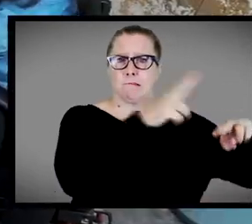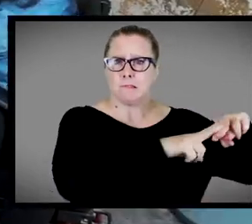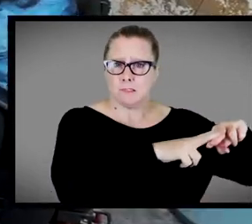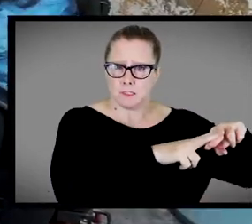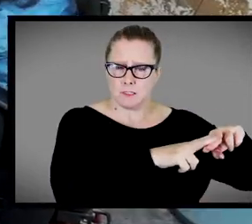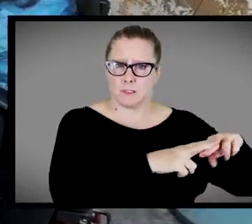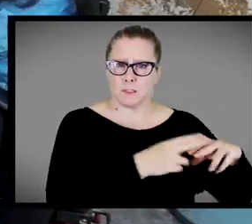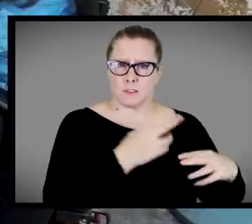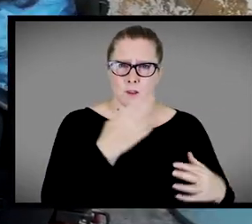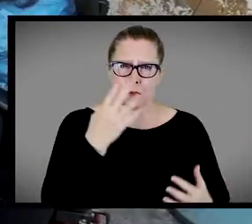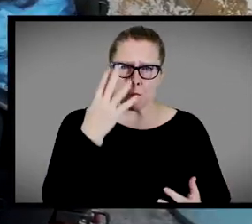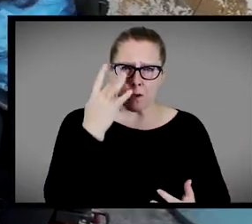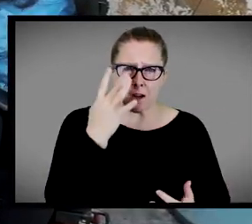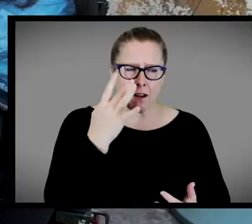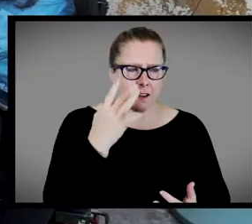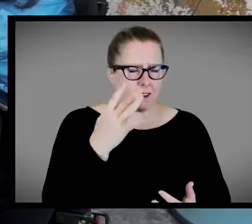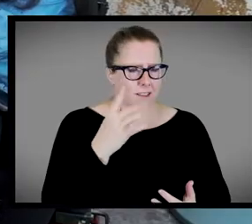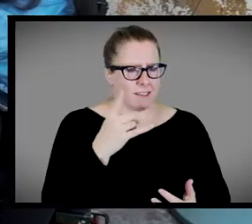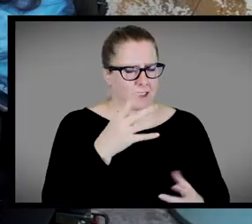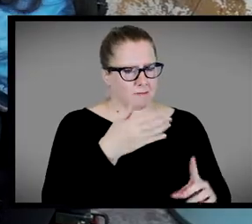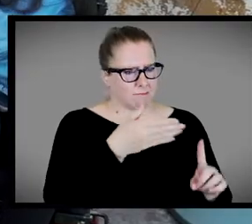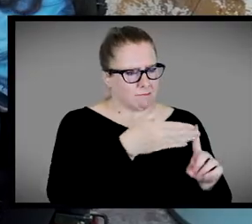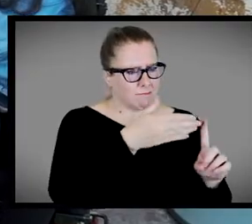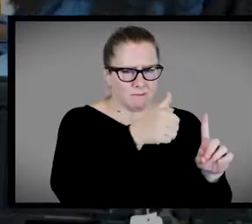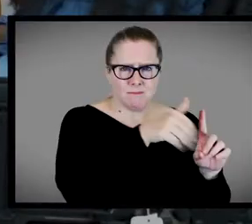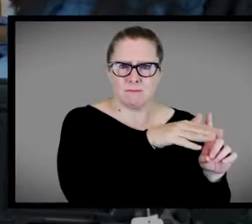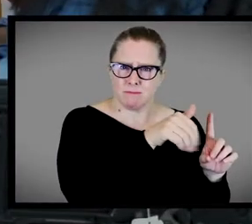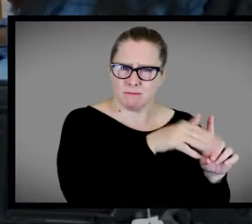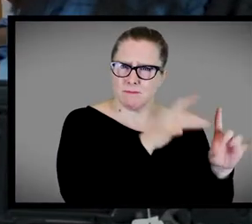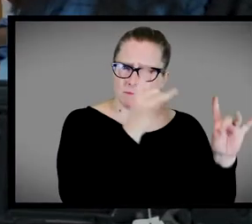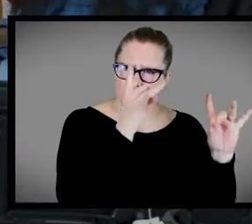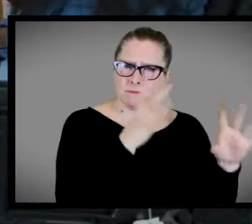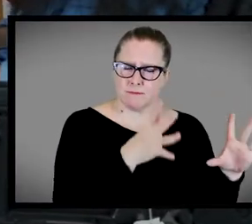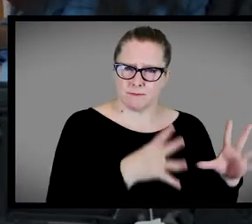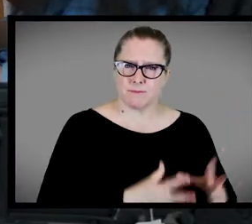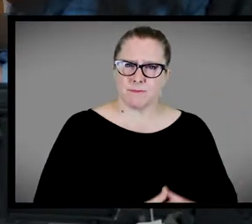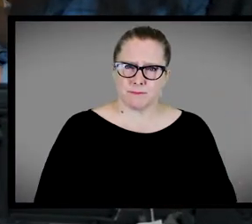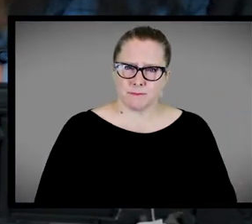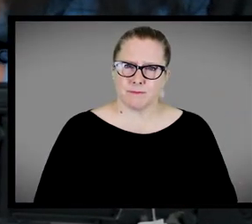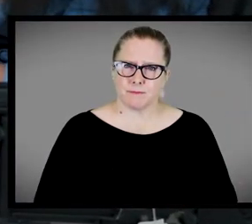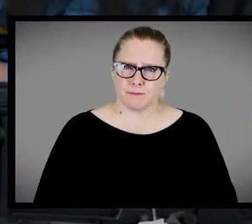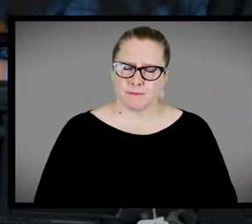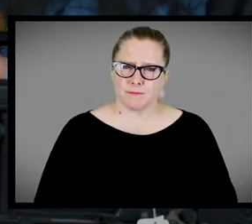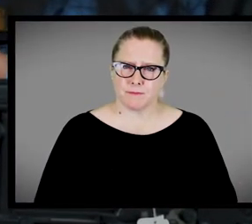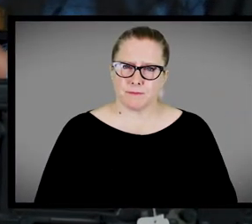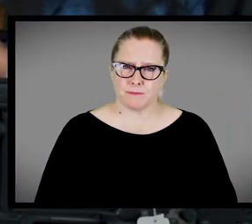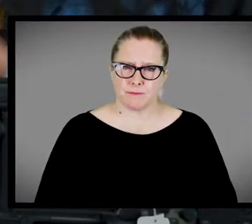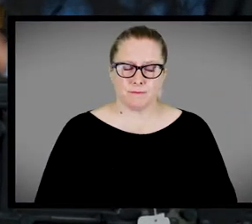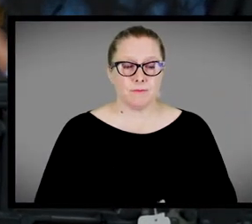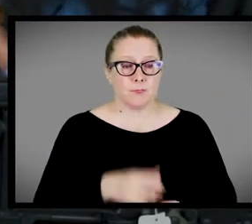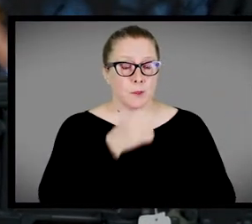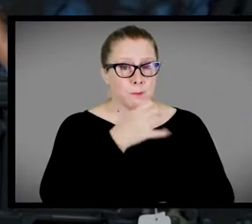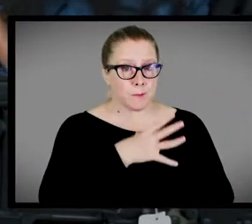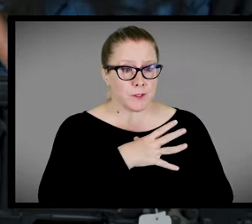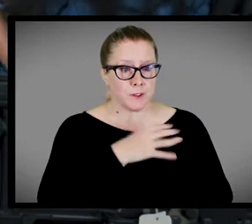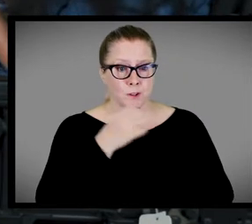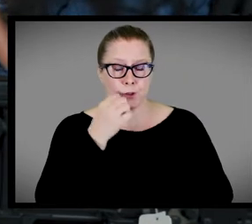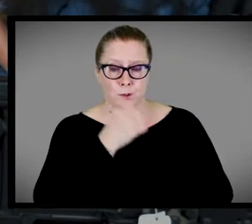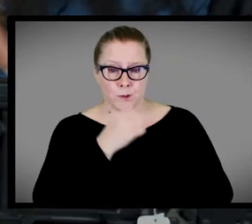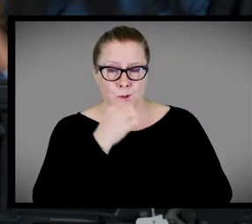وبناءً على جنسهم وإعاقتهم. النساء والفتيات ذوات الإعاقة أكثر عرضة 10 مرات لتجربة